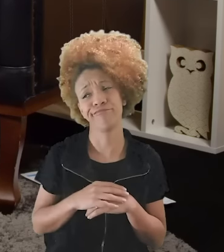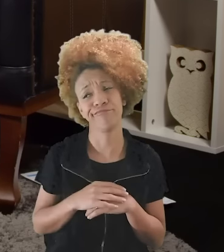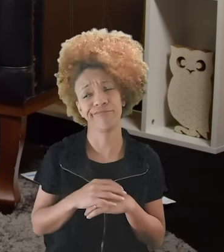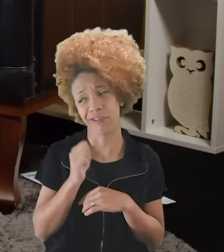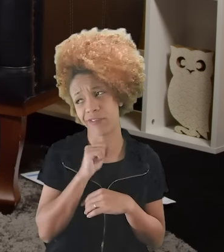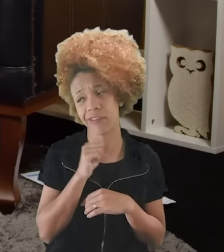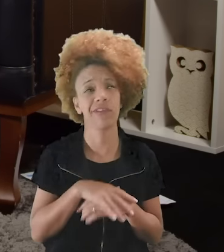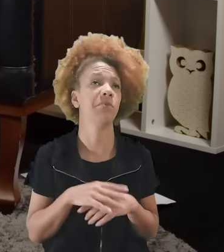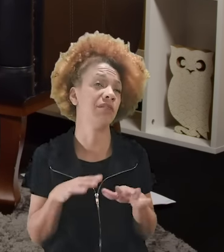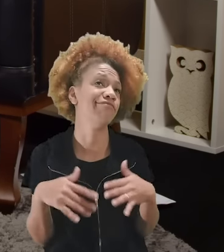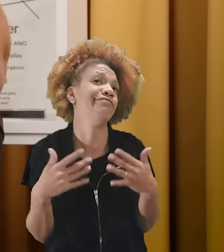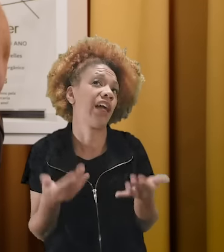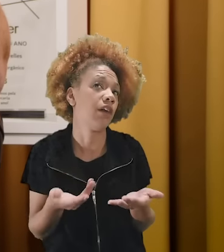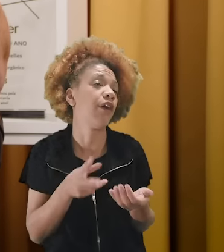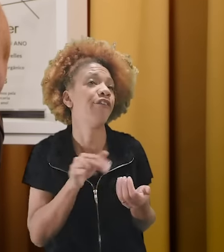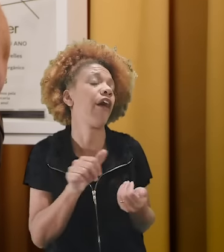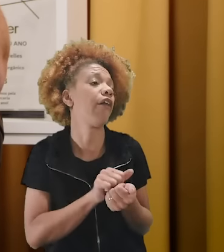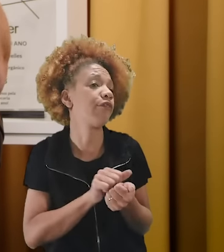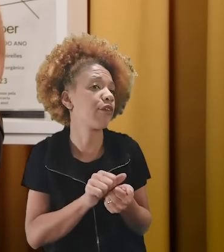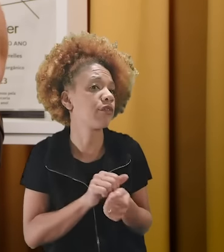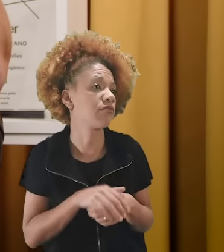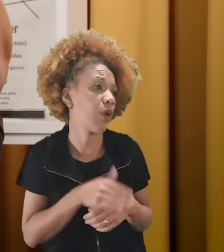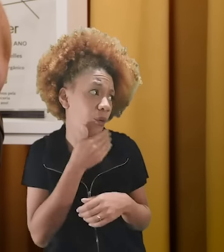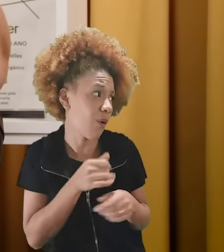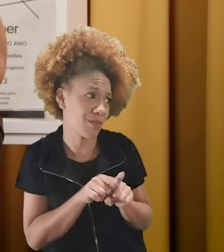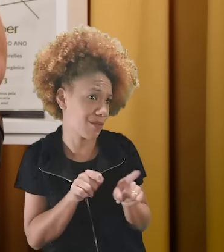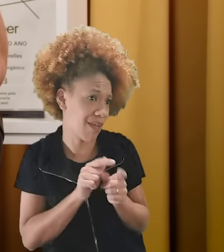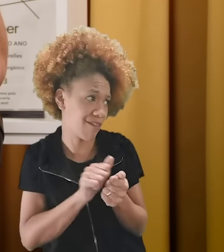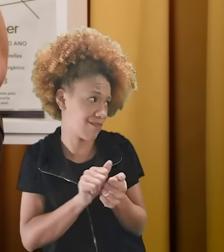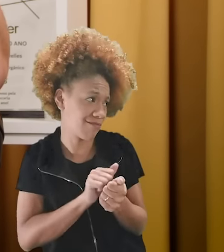é porque assim tipo tá vai lavar louça mas o cara lava louça sabe você não é uma coisa é que eles